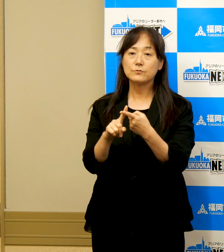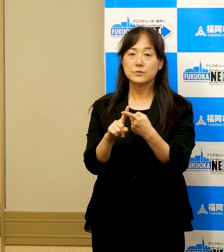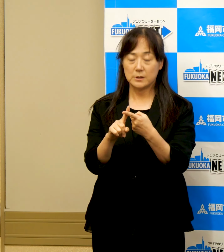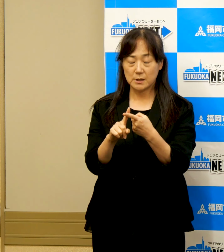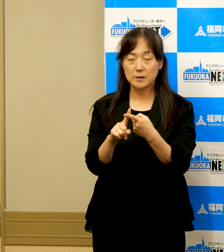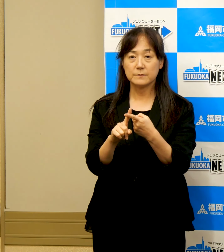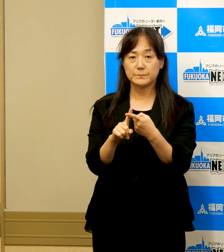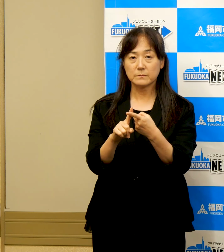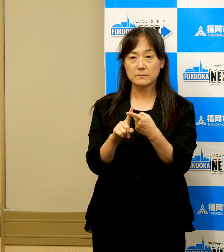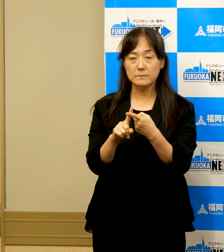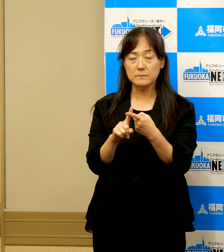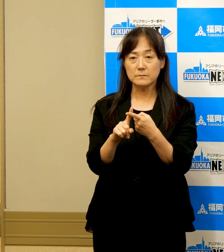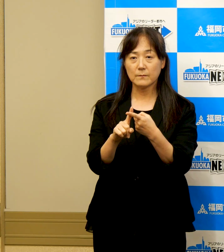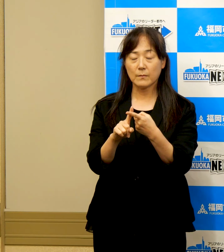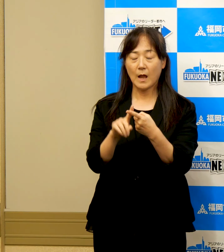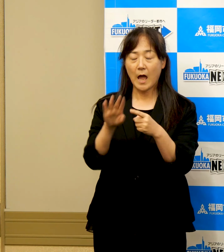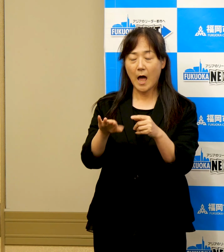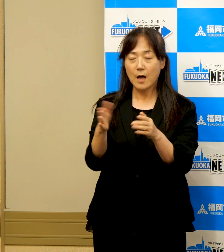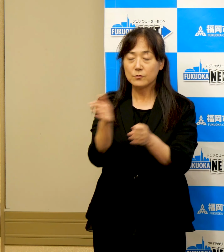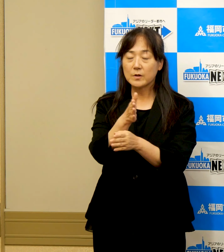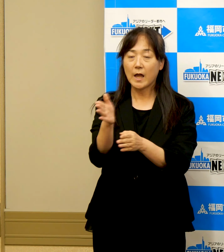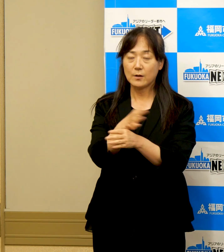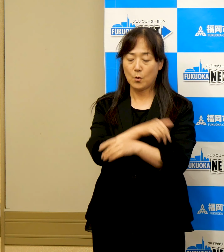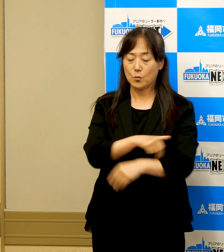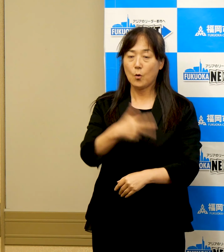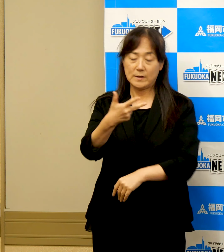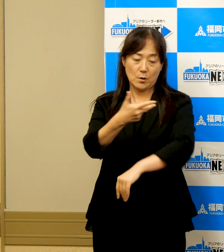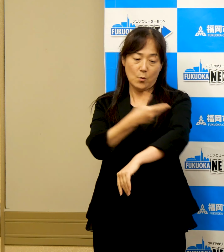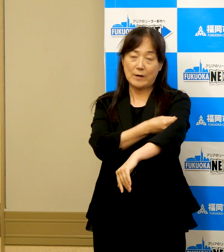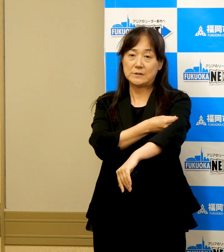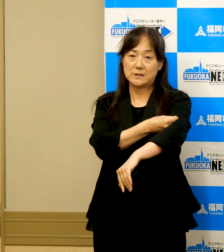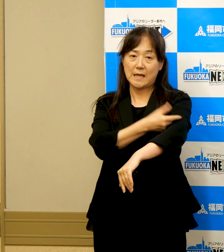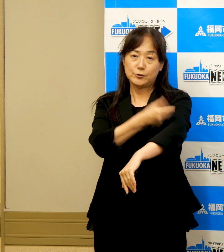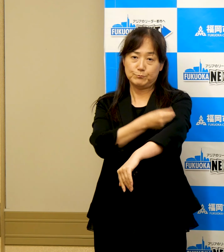それからある程度ですね 福岡市のワクチン接種については